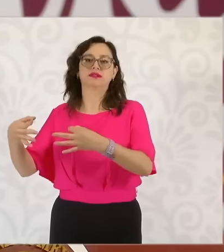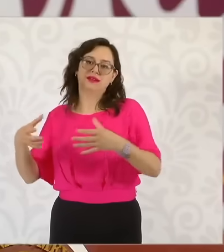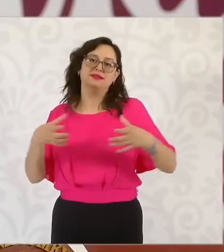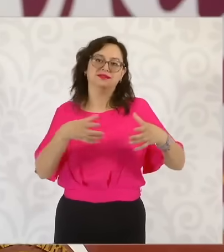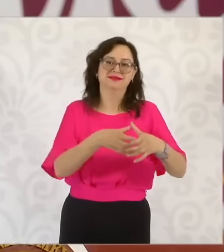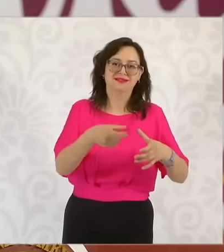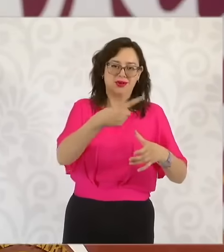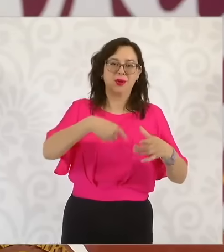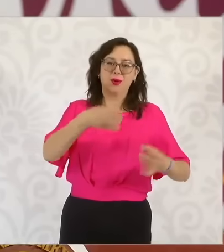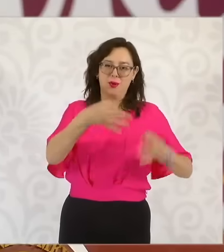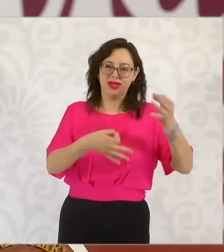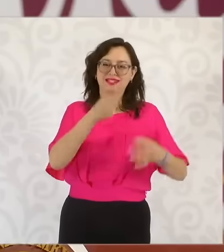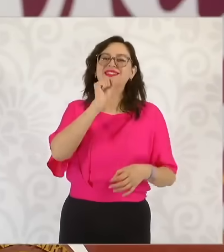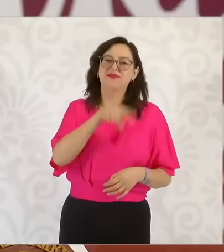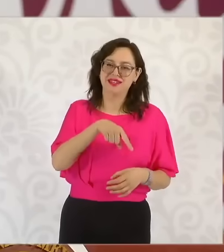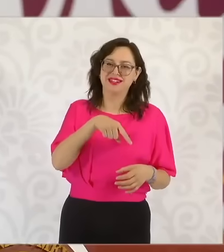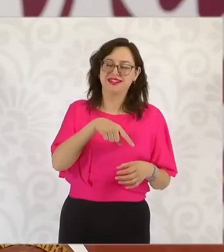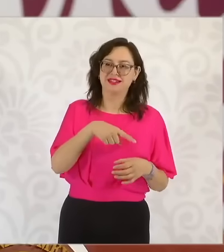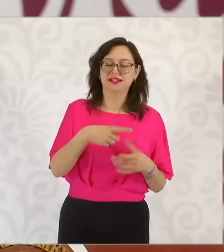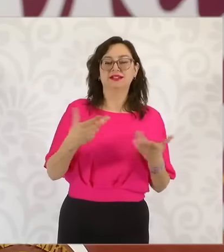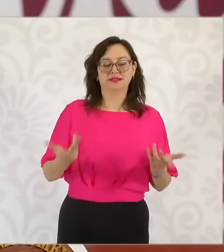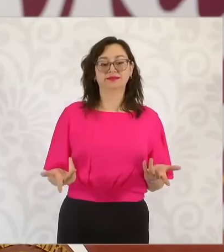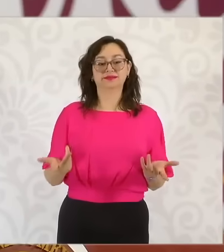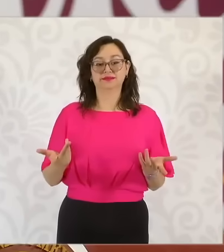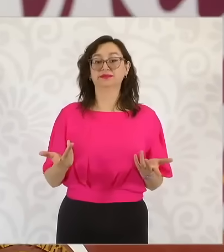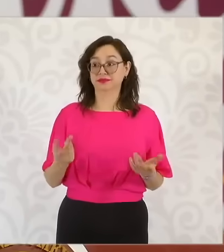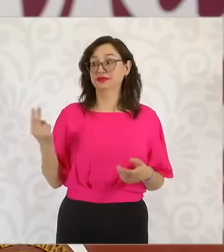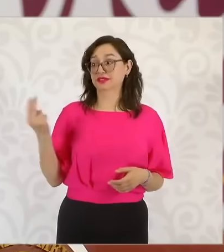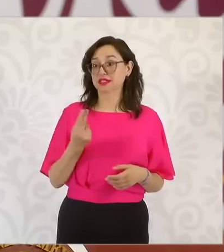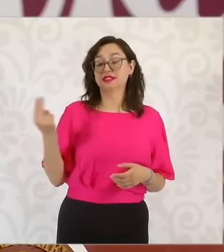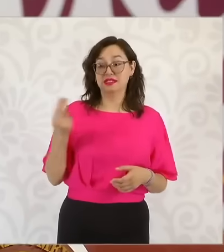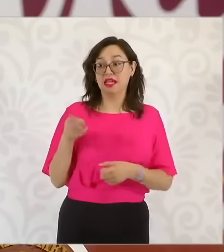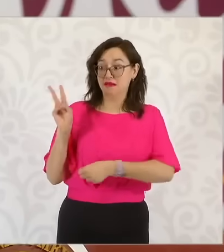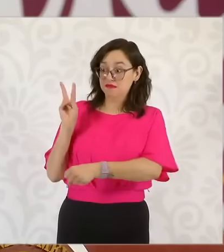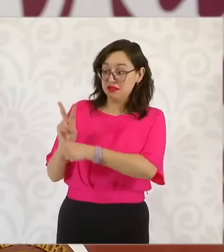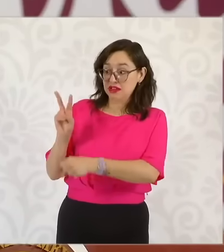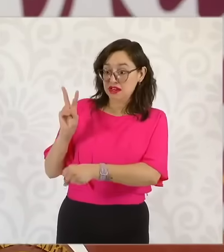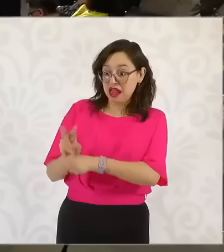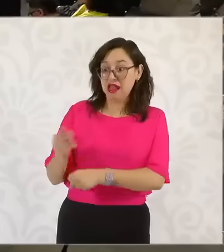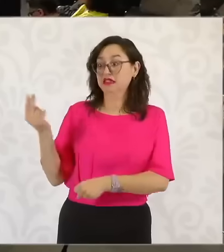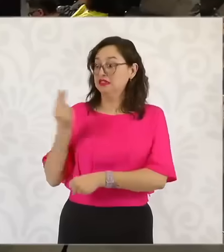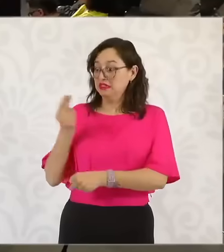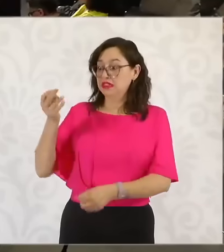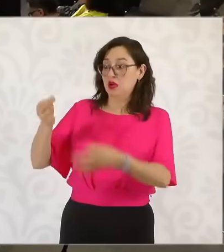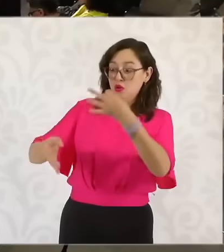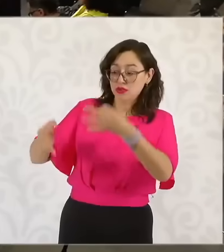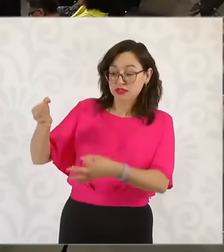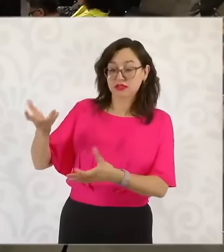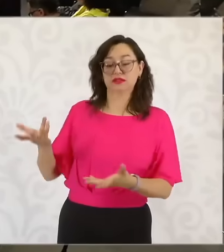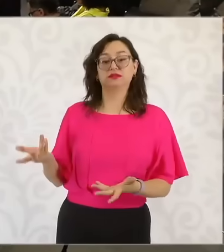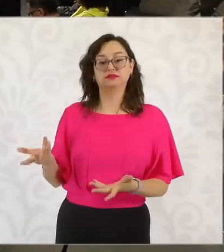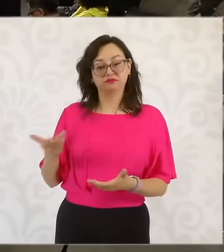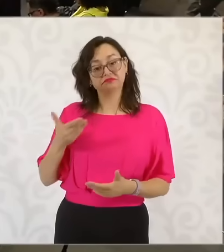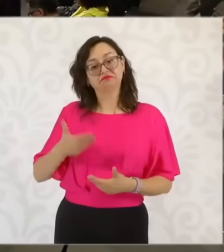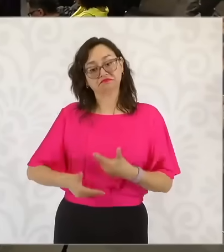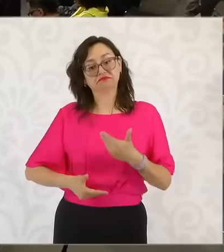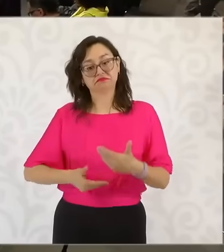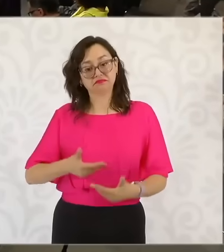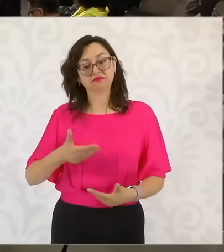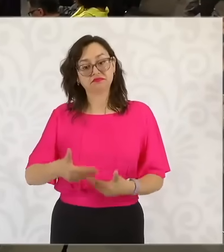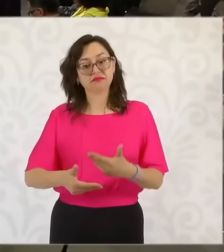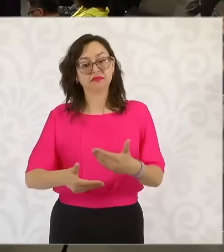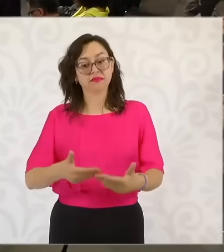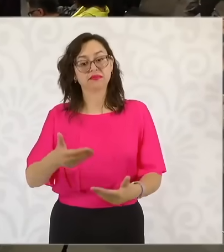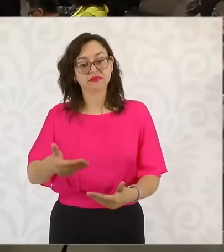lo que desde un principio se necesitaba pues claro pero ahí vamos ahí vamos antes de que se vaya no